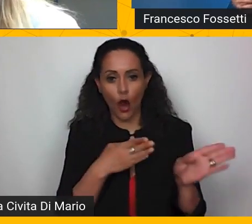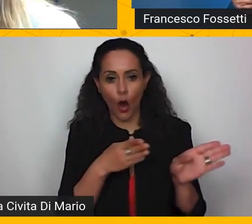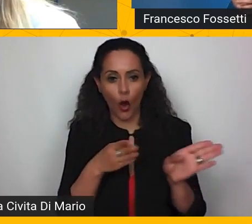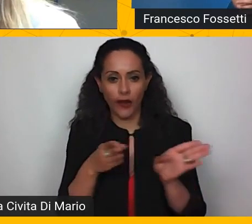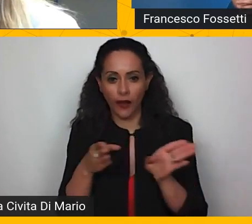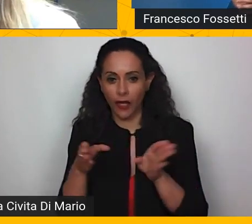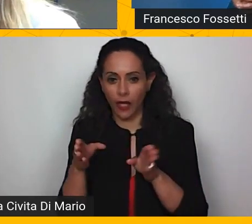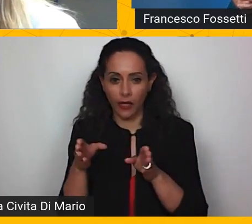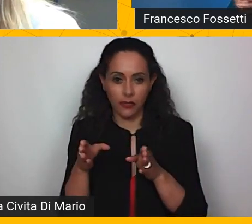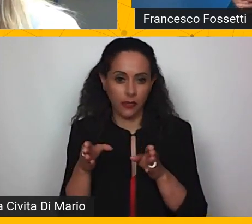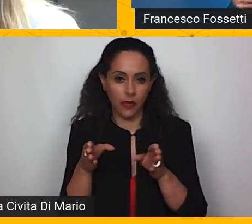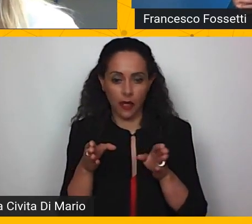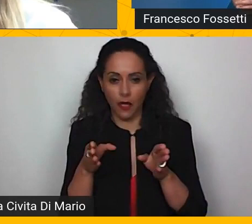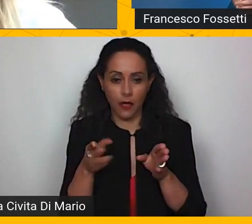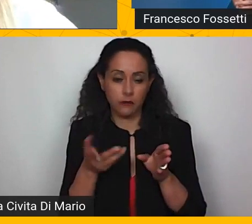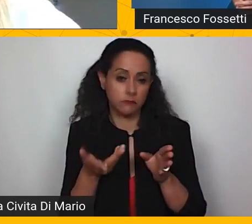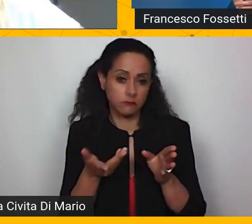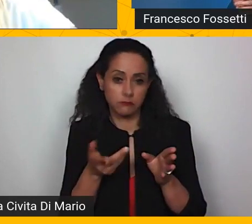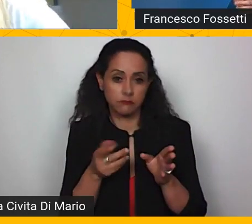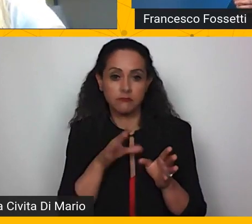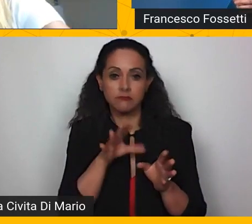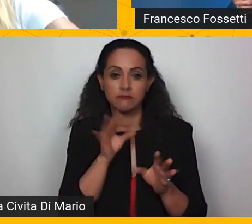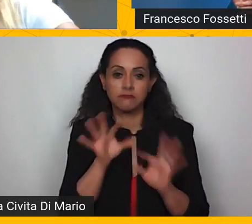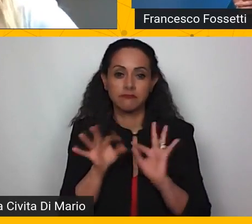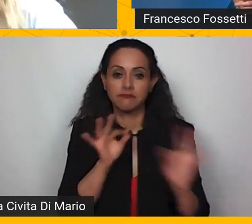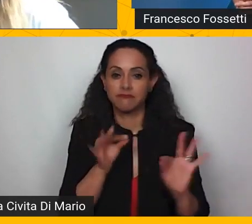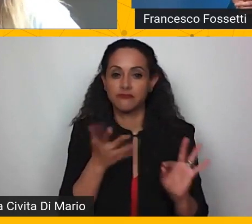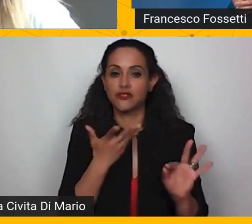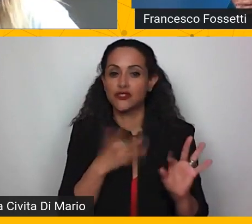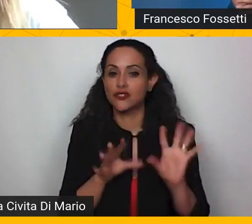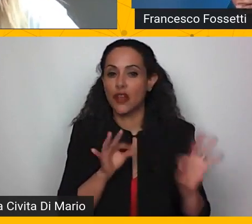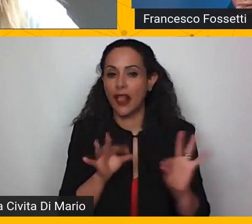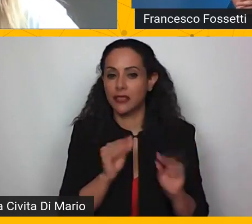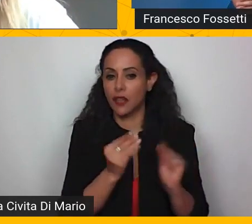si possa anche orientare un po' eh sia possibile orientare le